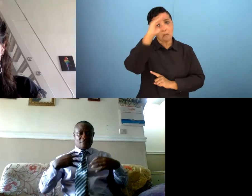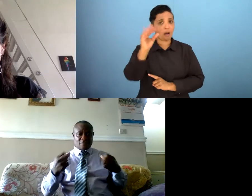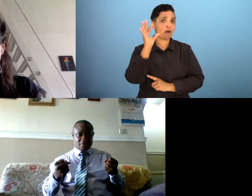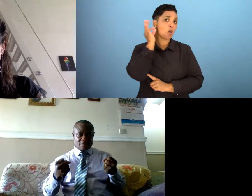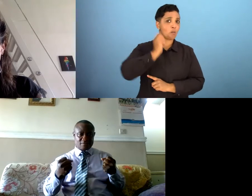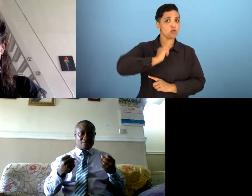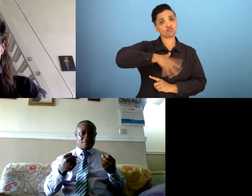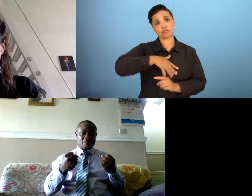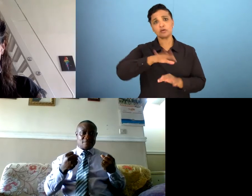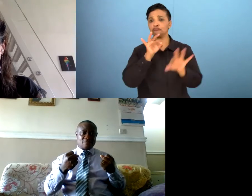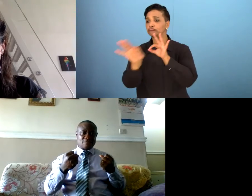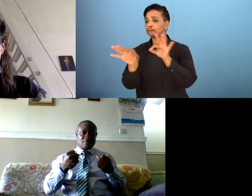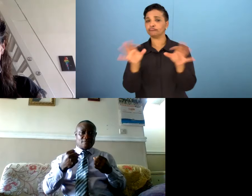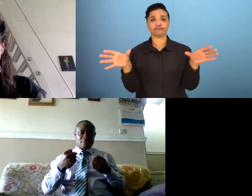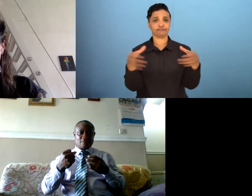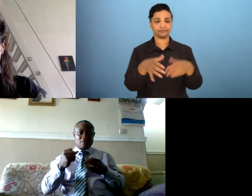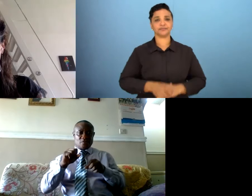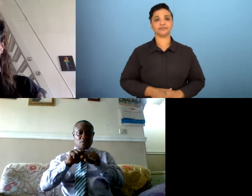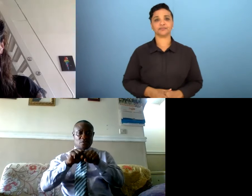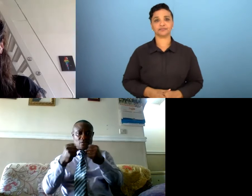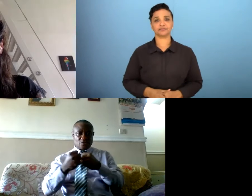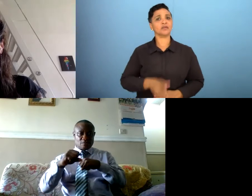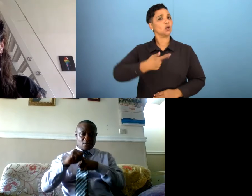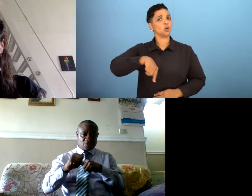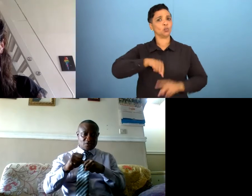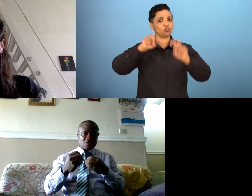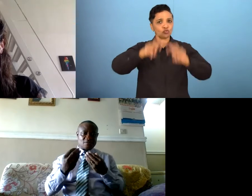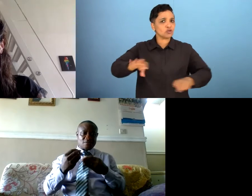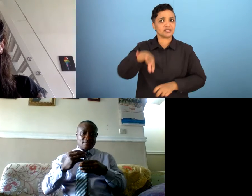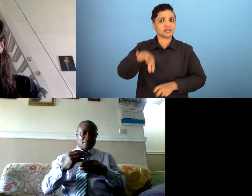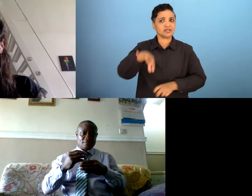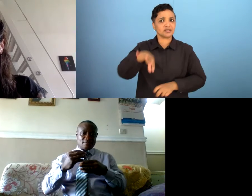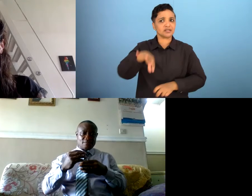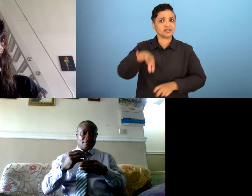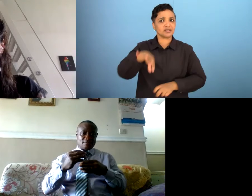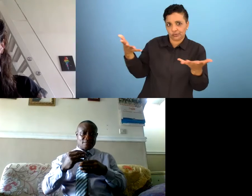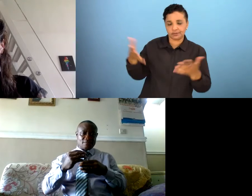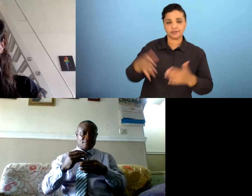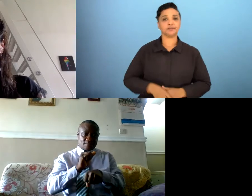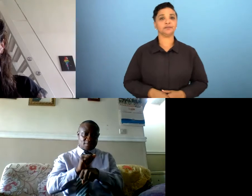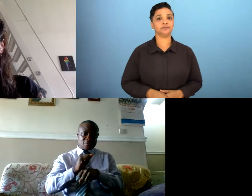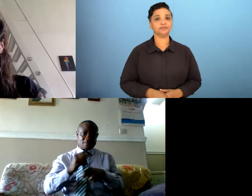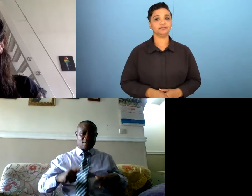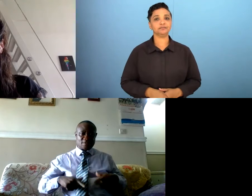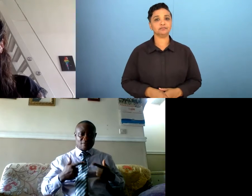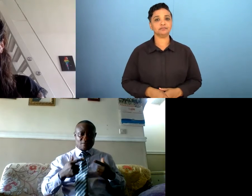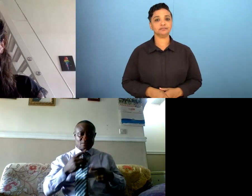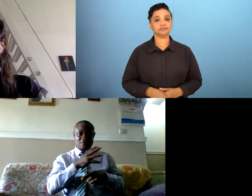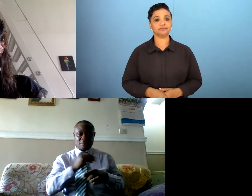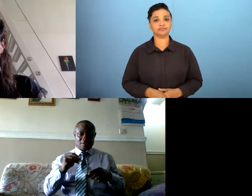Los encuestados fueron seleccionados por géneros.